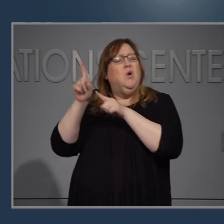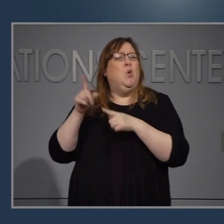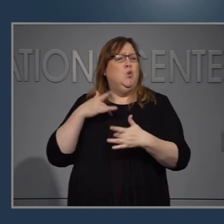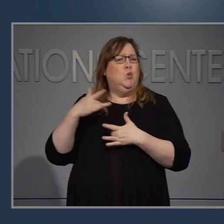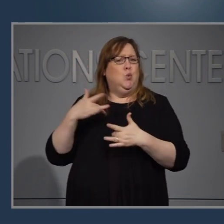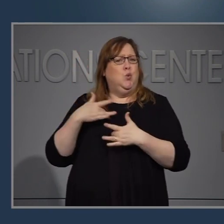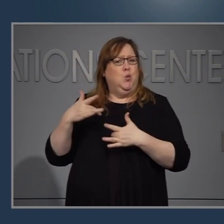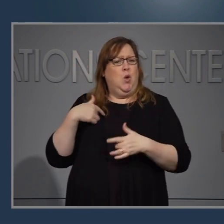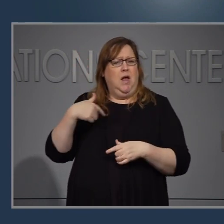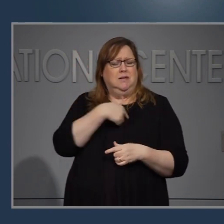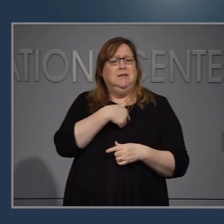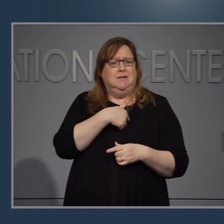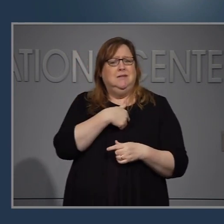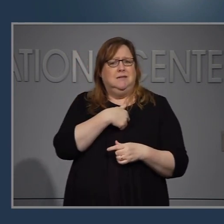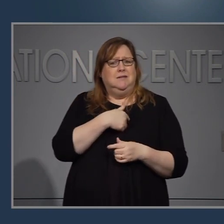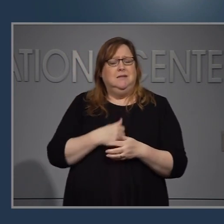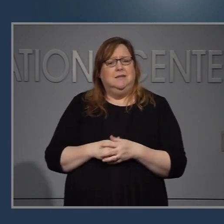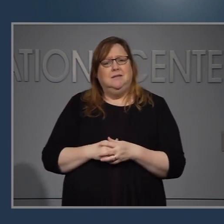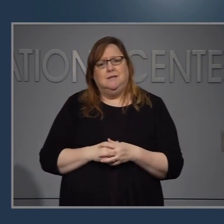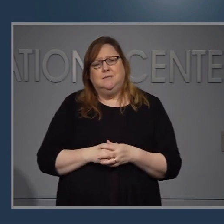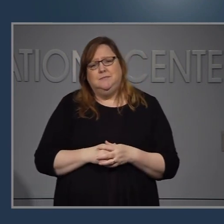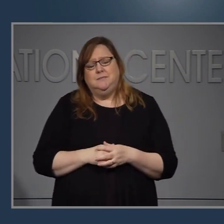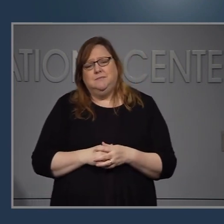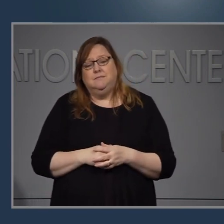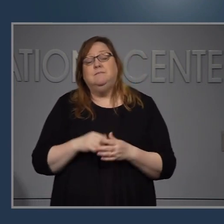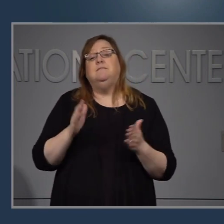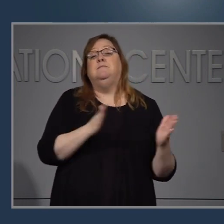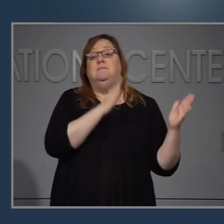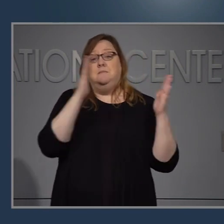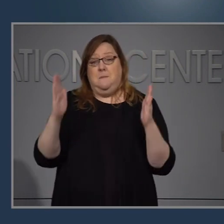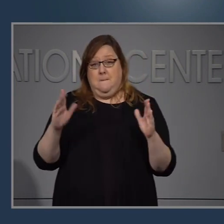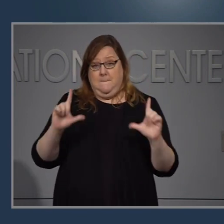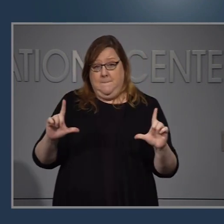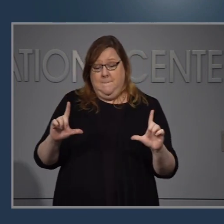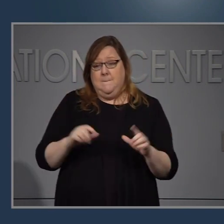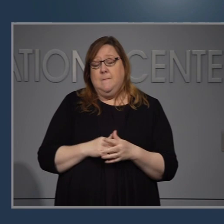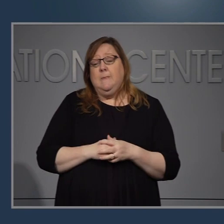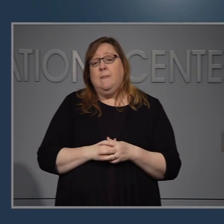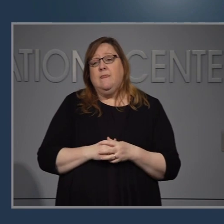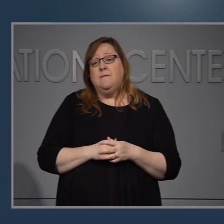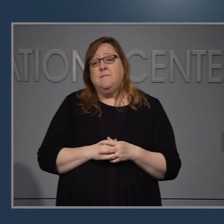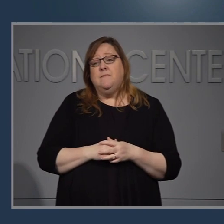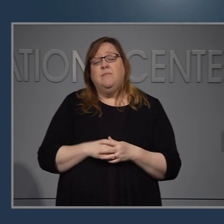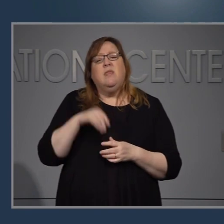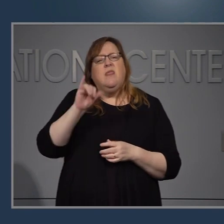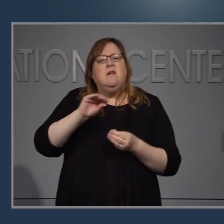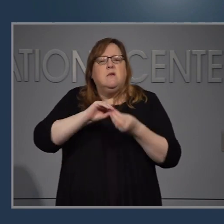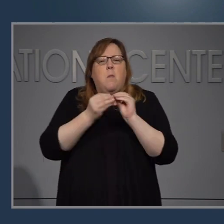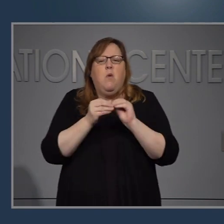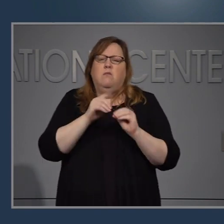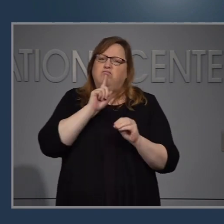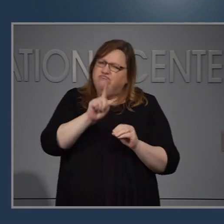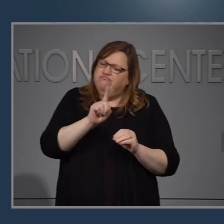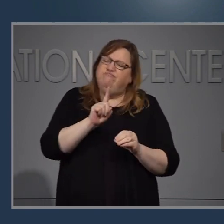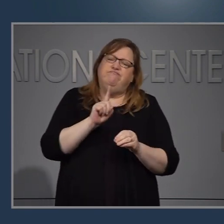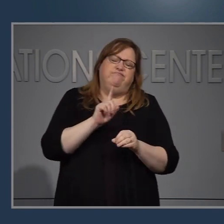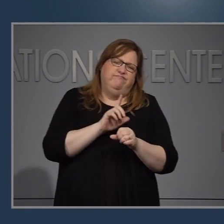nos dice y esa es su vida de la línea amarilla es preocupante, luego vemos las pruebas confirmadas por laboratorio.